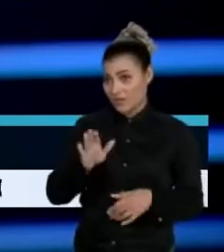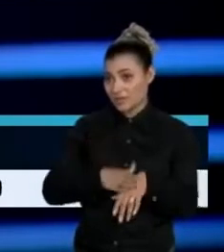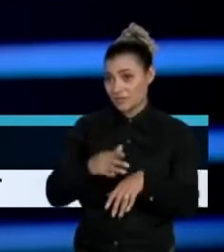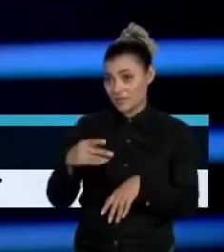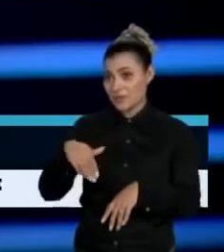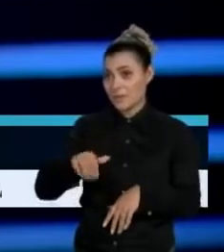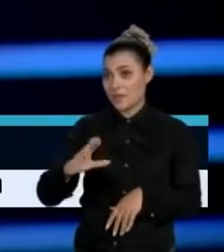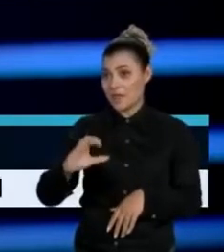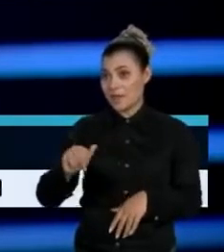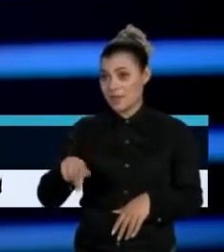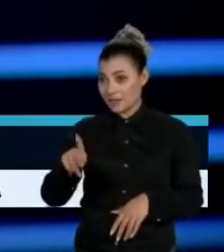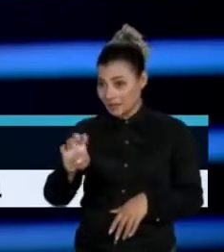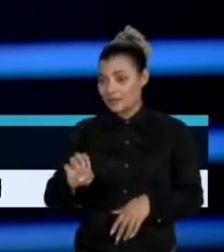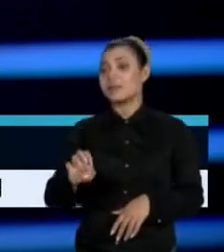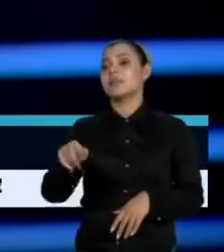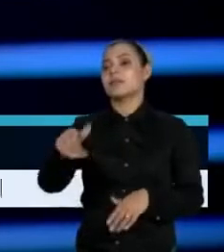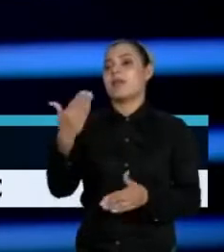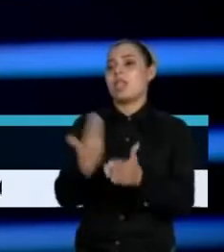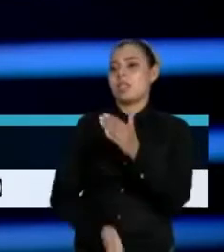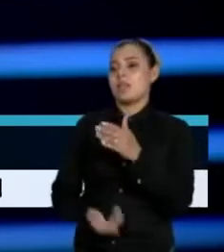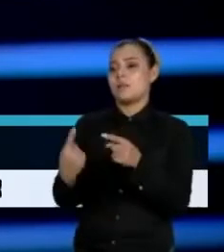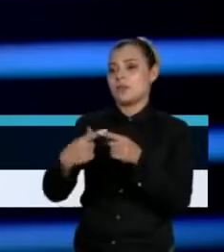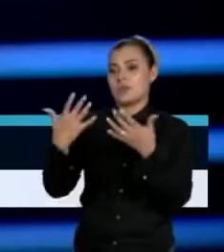derrotado que o resultado mais provável né